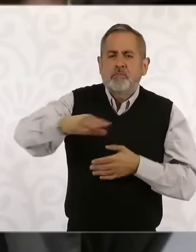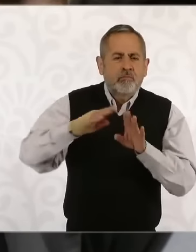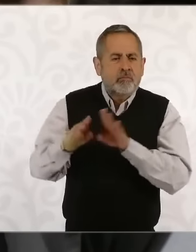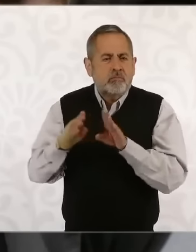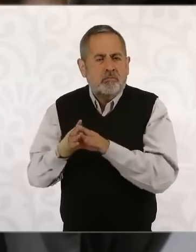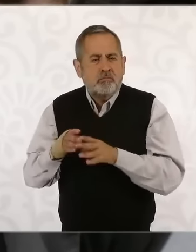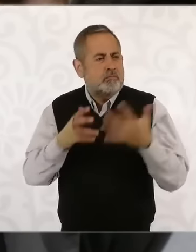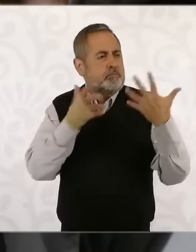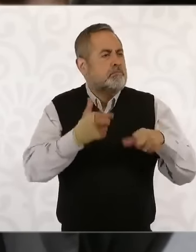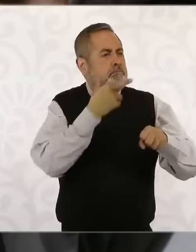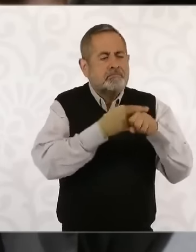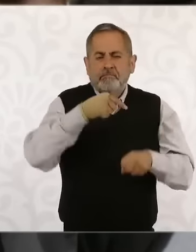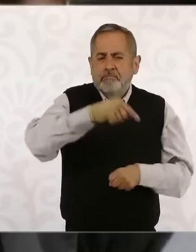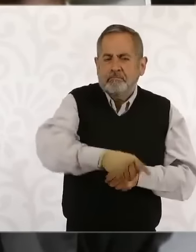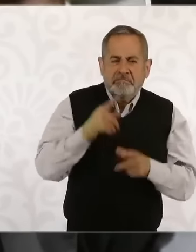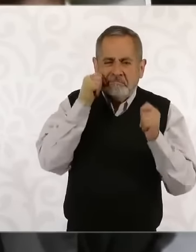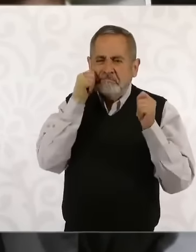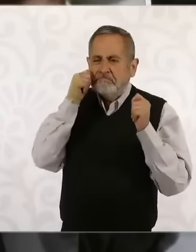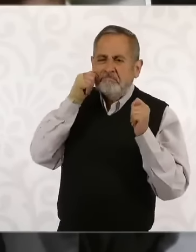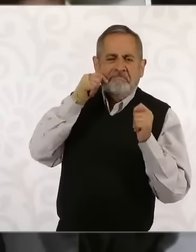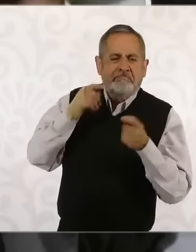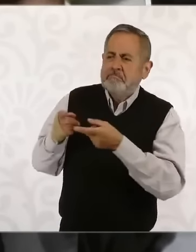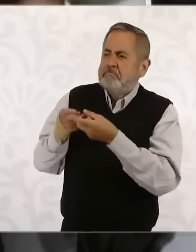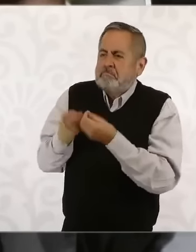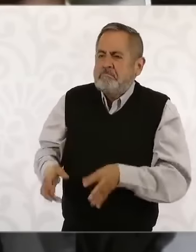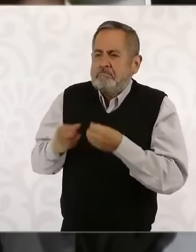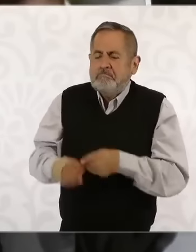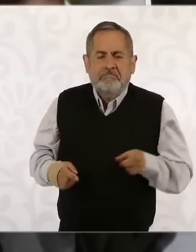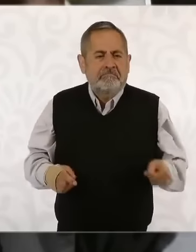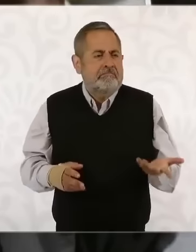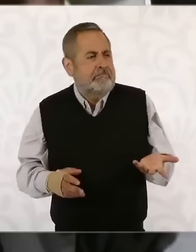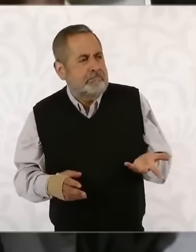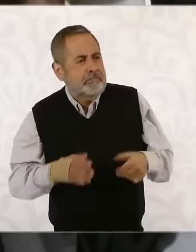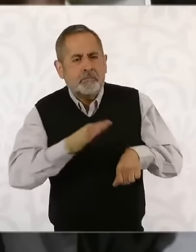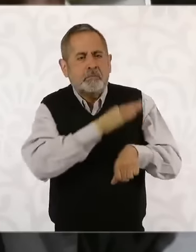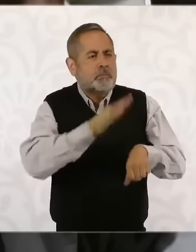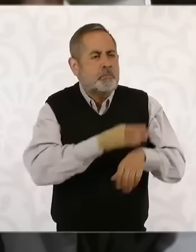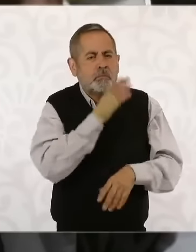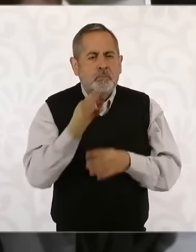propias empresas o al propio Estado mexicano cuando incumplen sus obligaciones financieras.